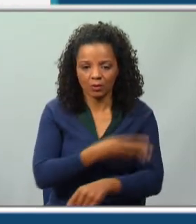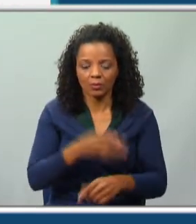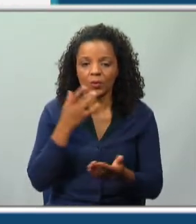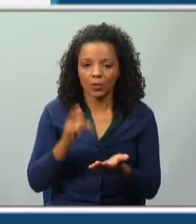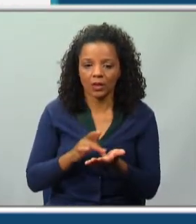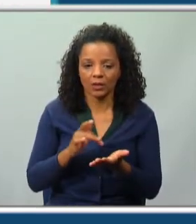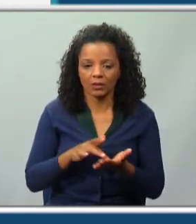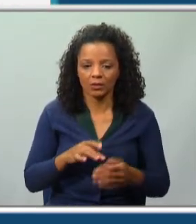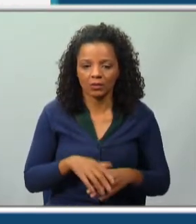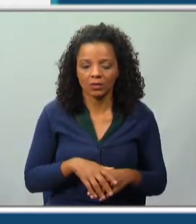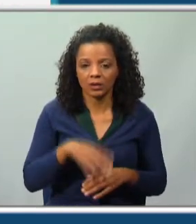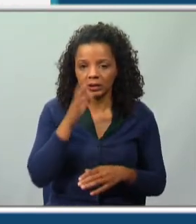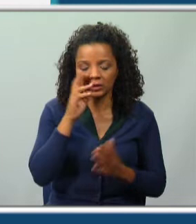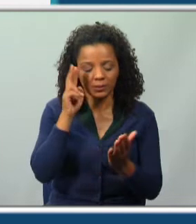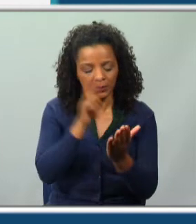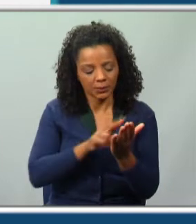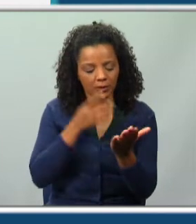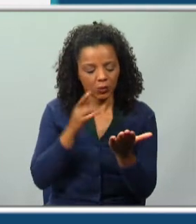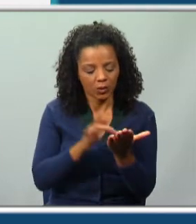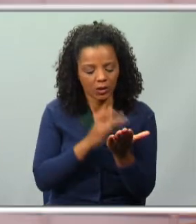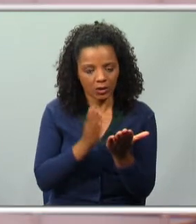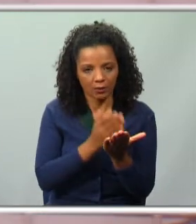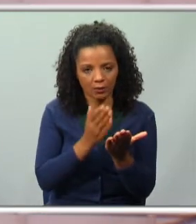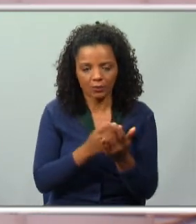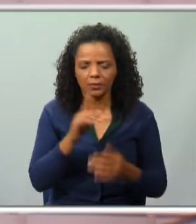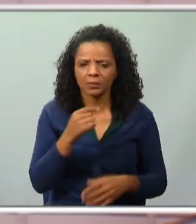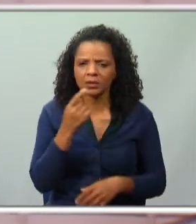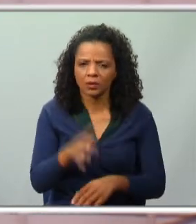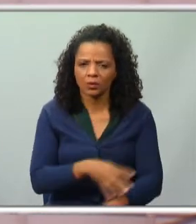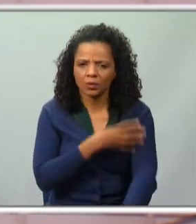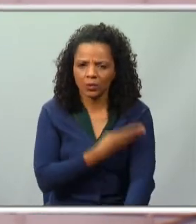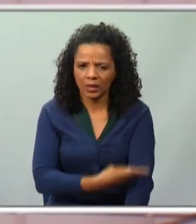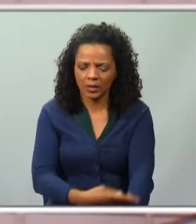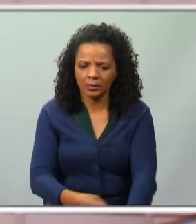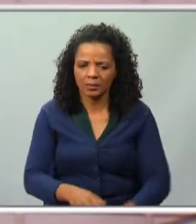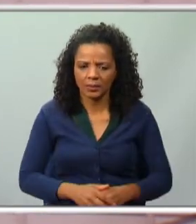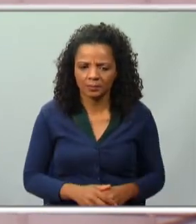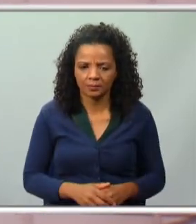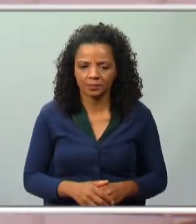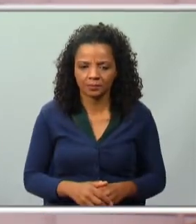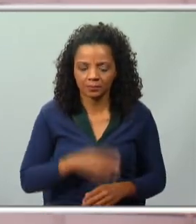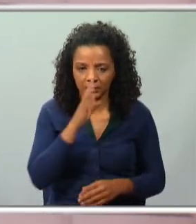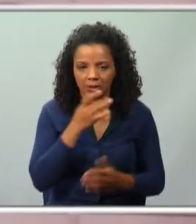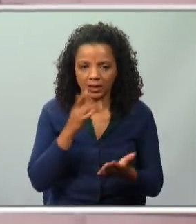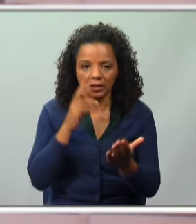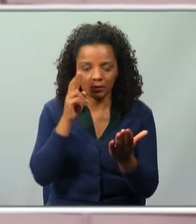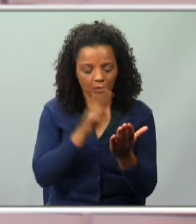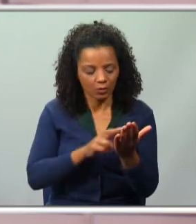livro de ler um livro até dizia no poema quando lemos um livro que o livro book to read 一本書甚至在詩中說當我們讀一本書時，那本書